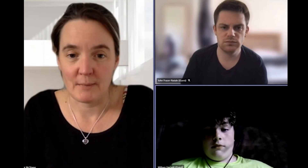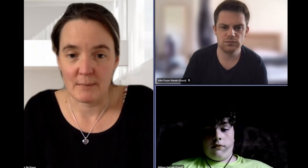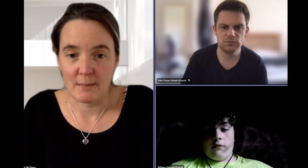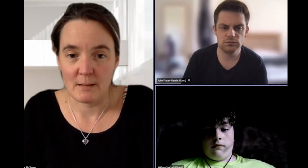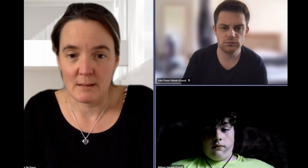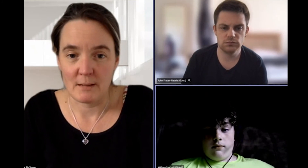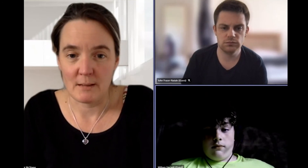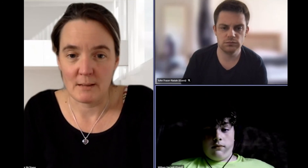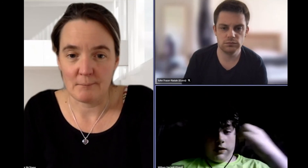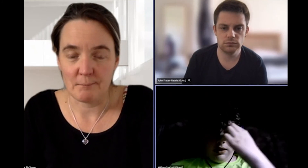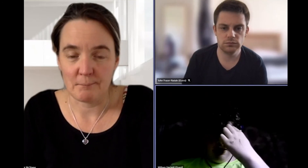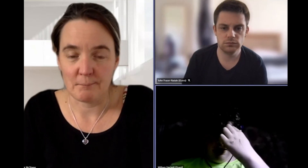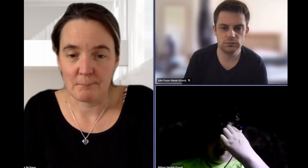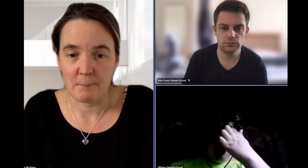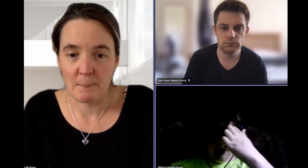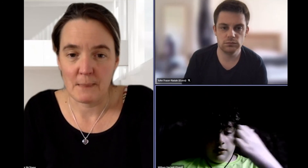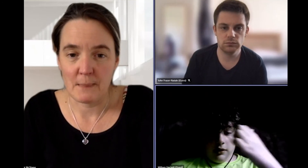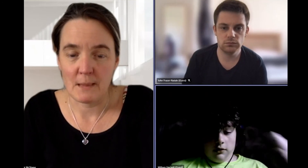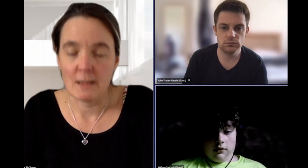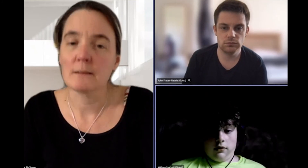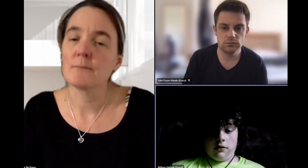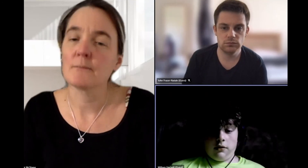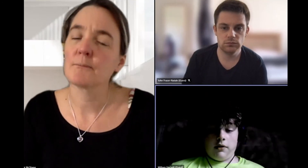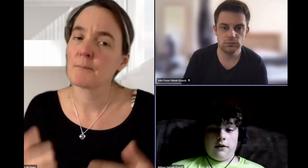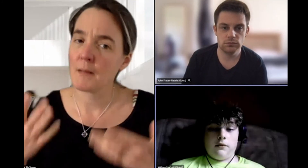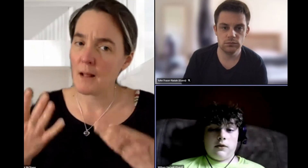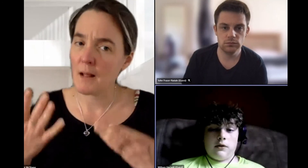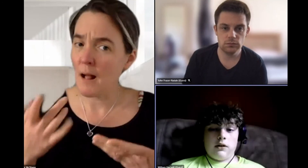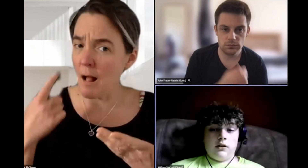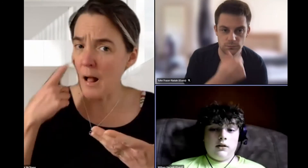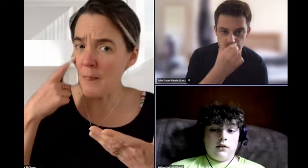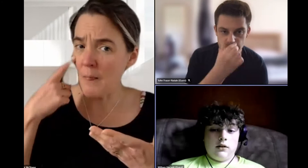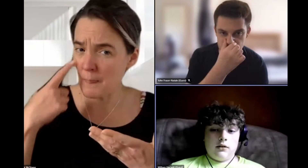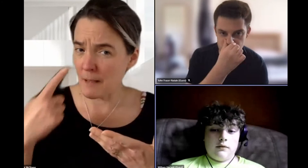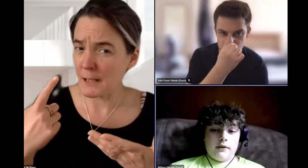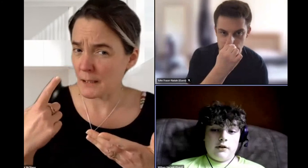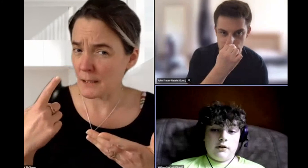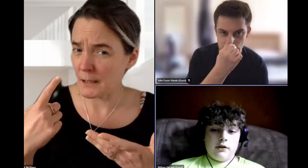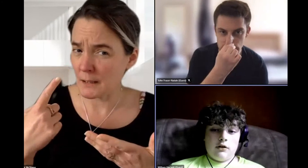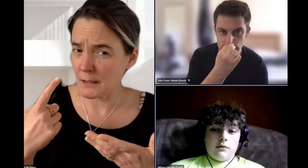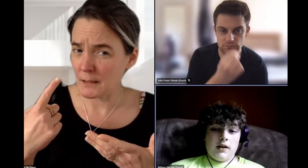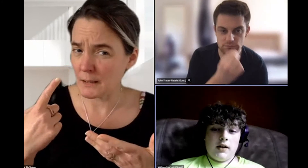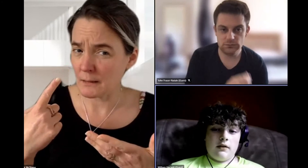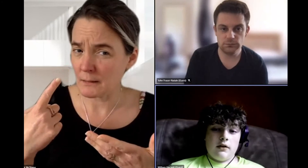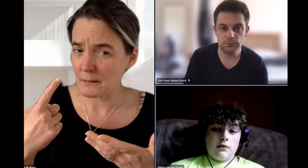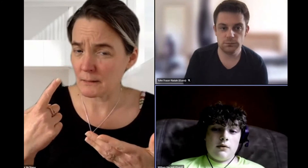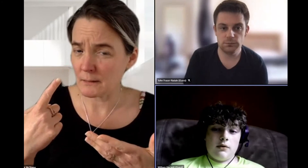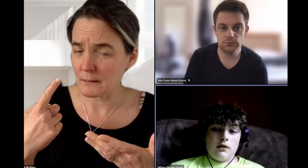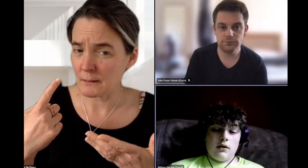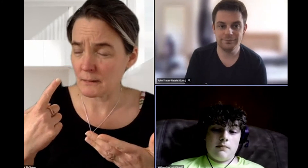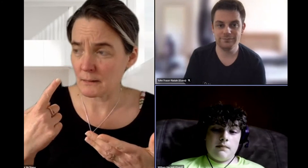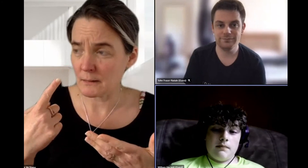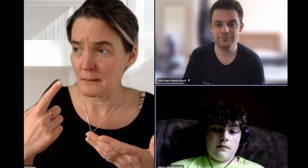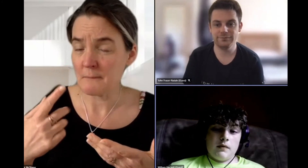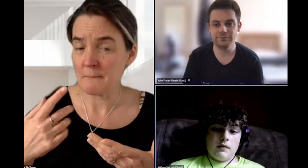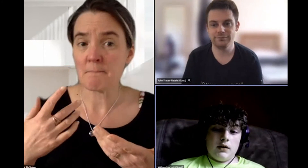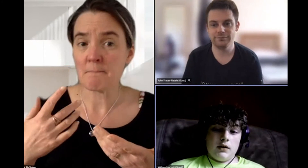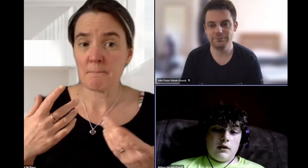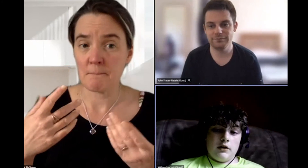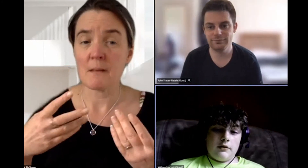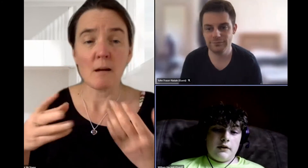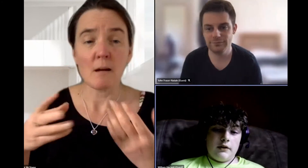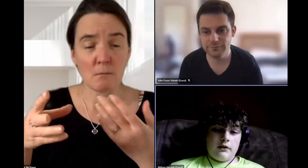Ydy, roedden nhw’n sicr yn agored iawn i ddefnyddio technoleg llais i destun.